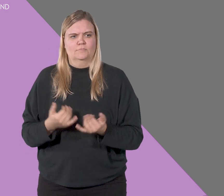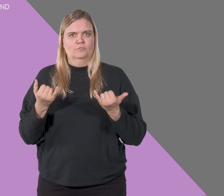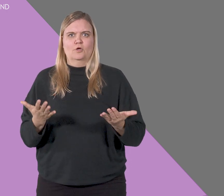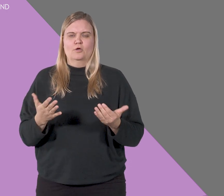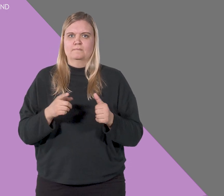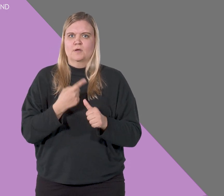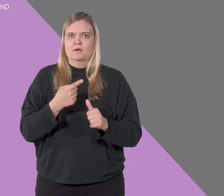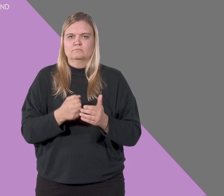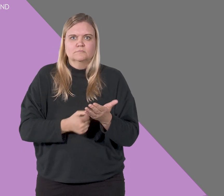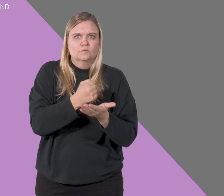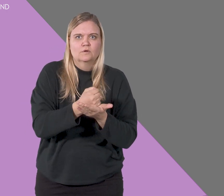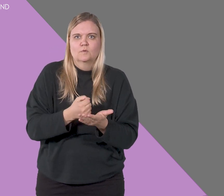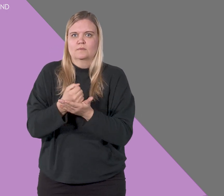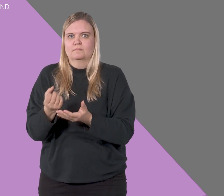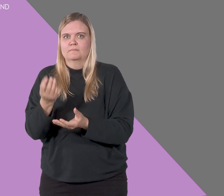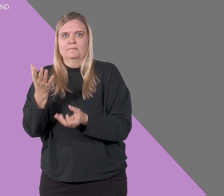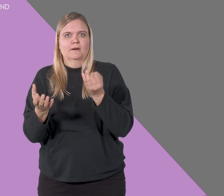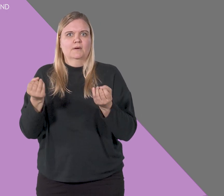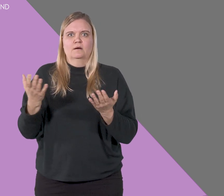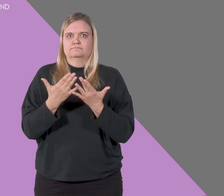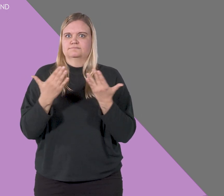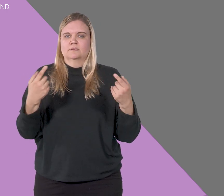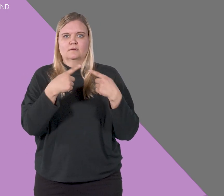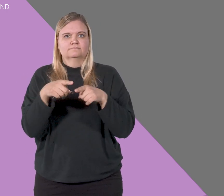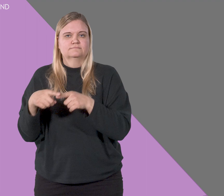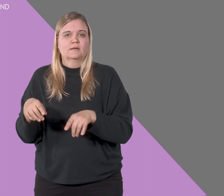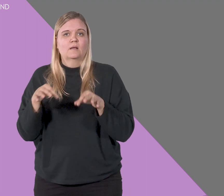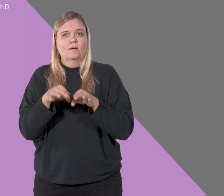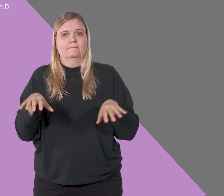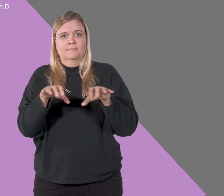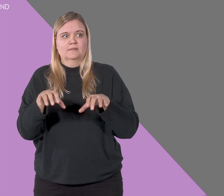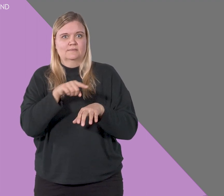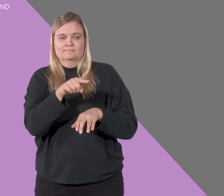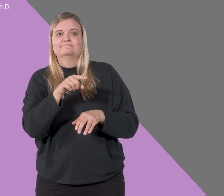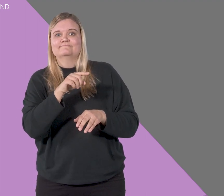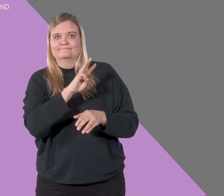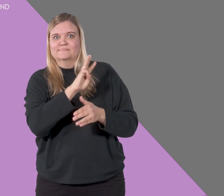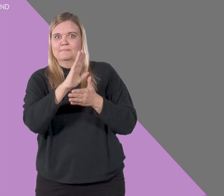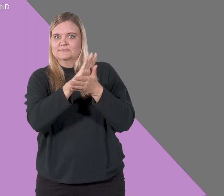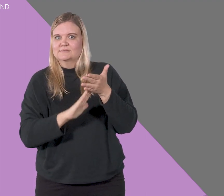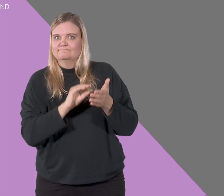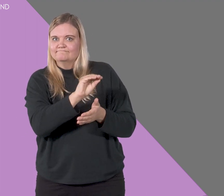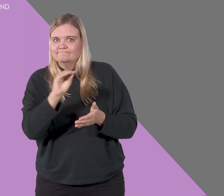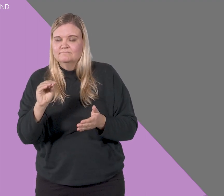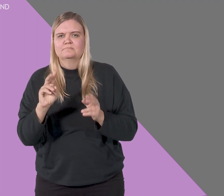Webben är full av olika loppmarknads- webbplatser och loppmarknadsgrupper -